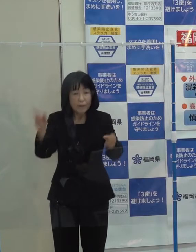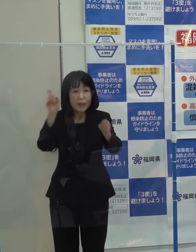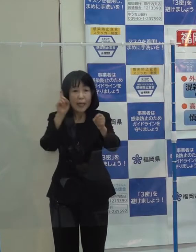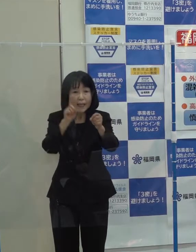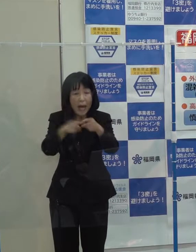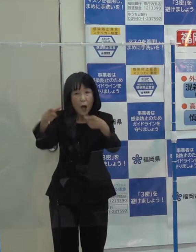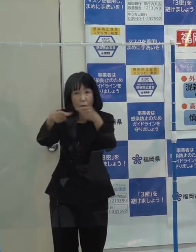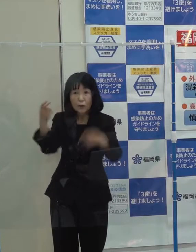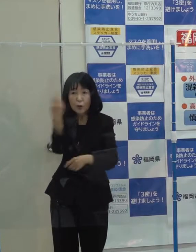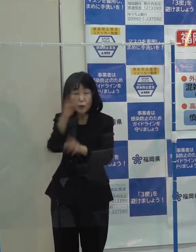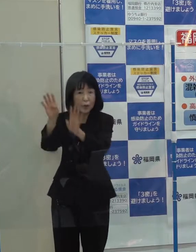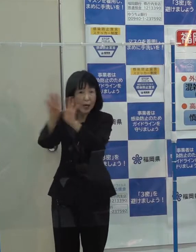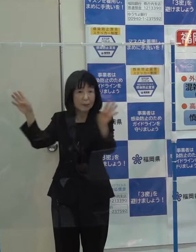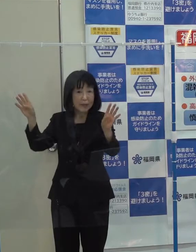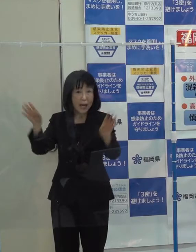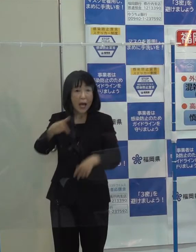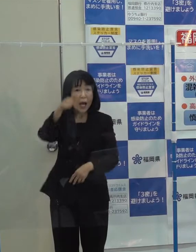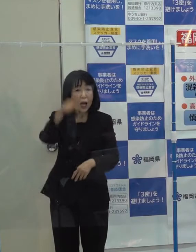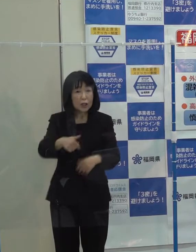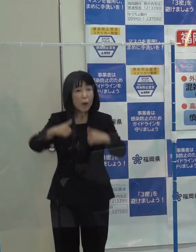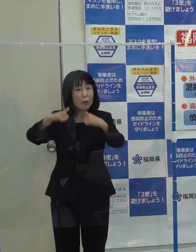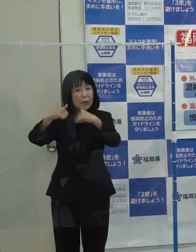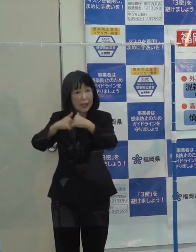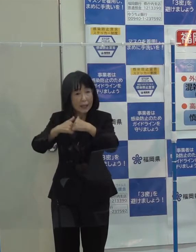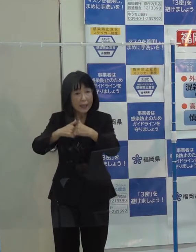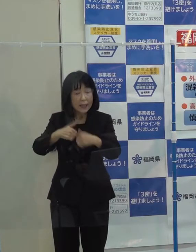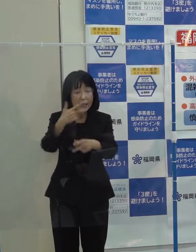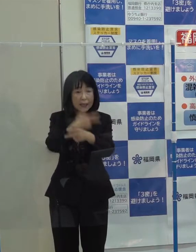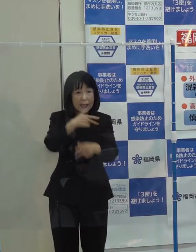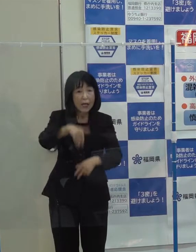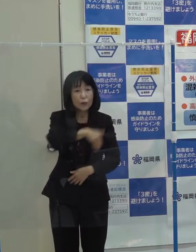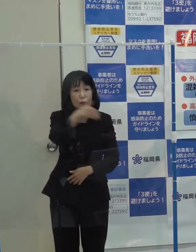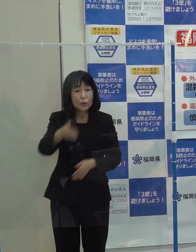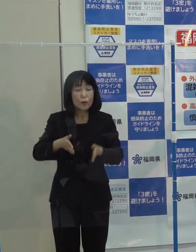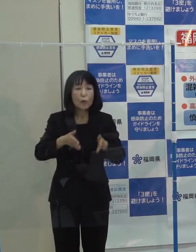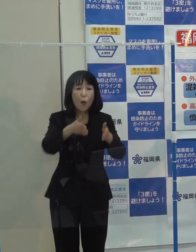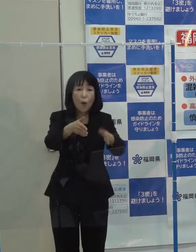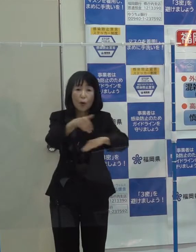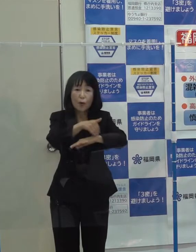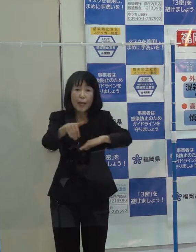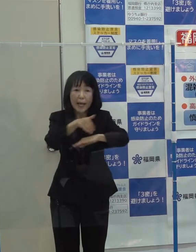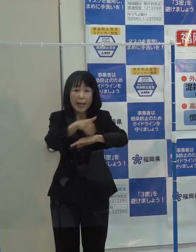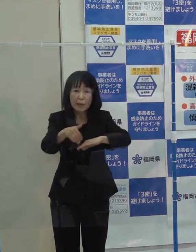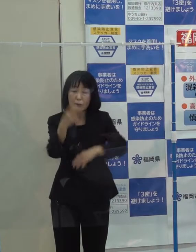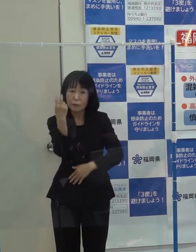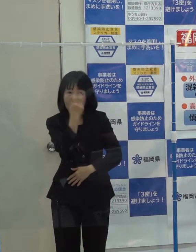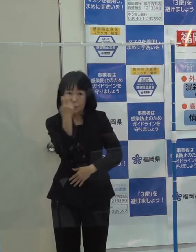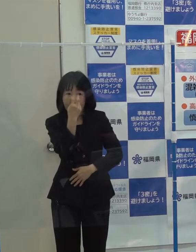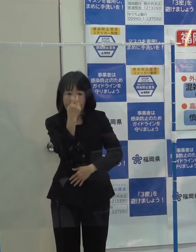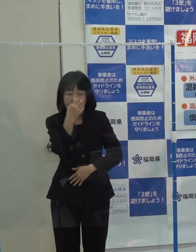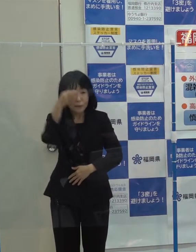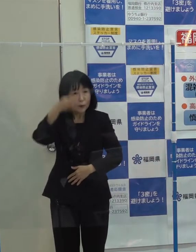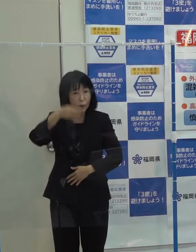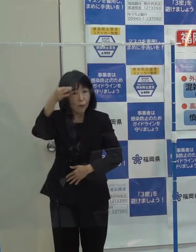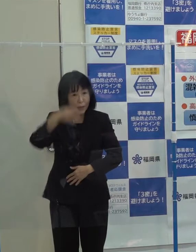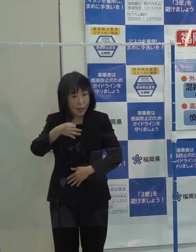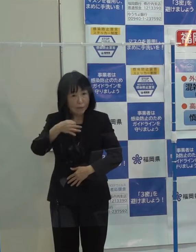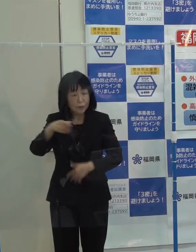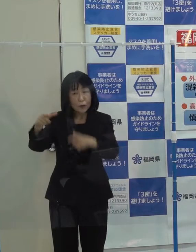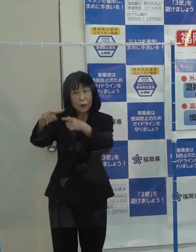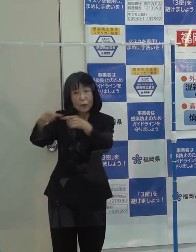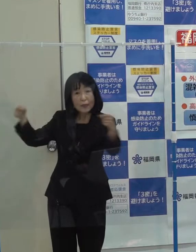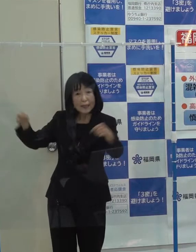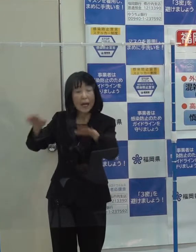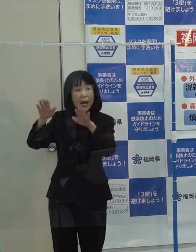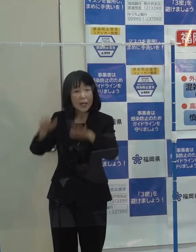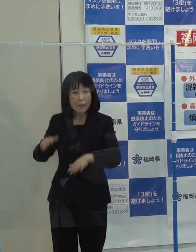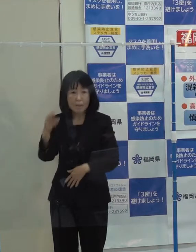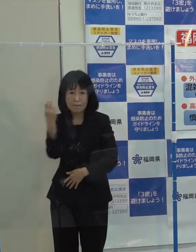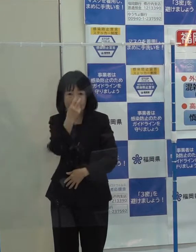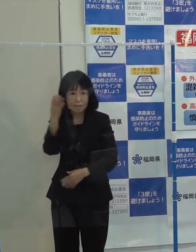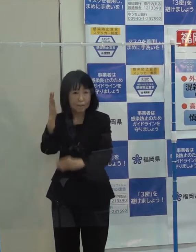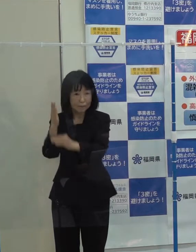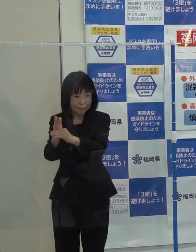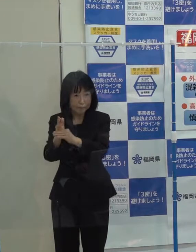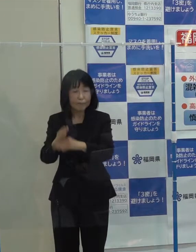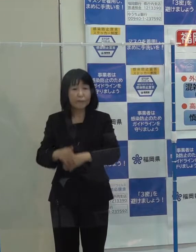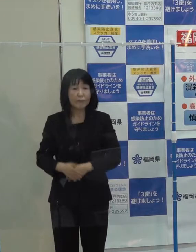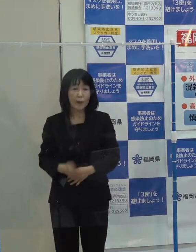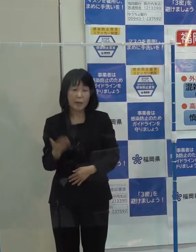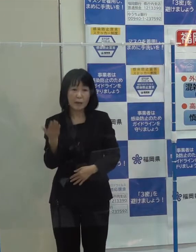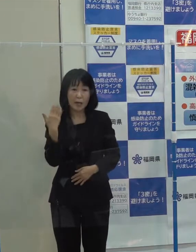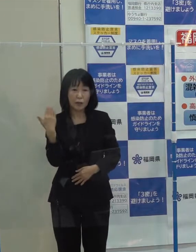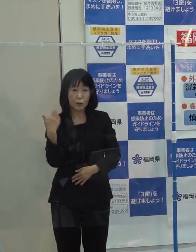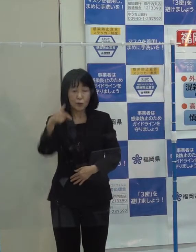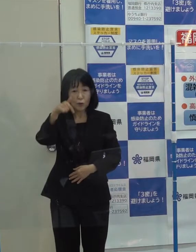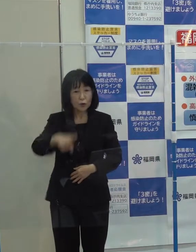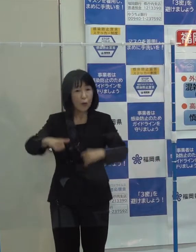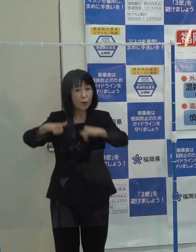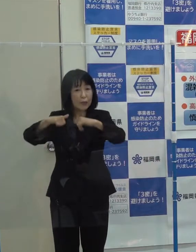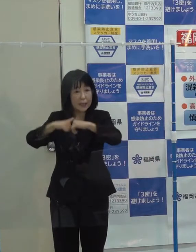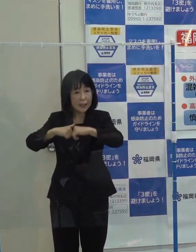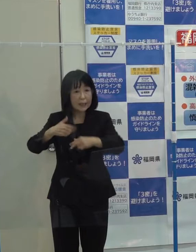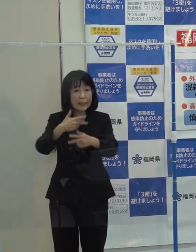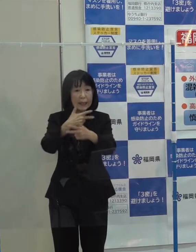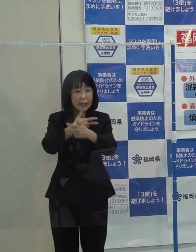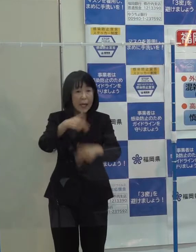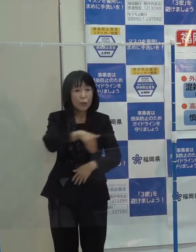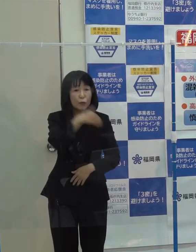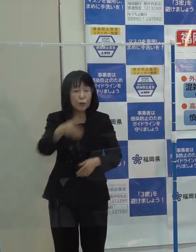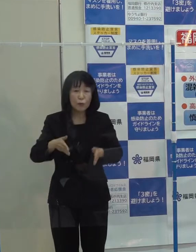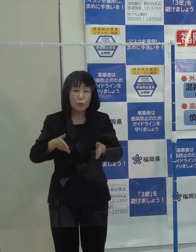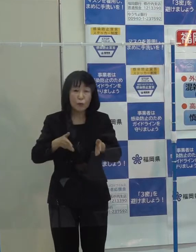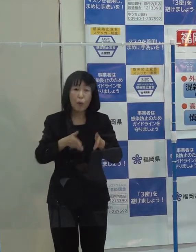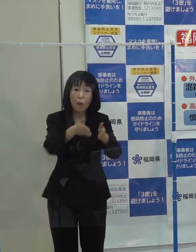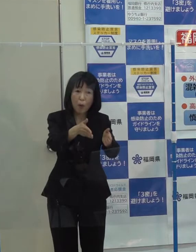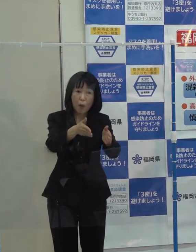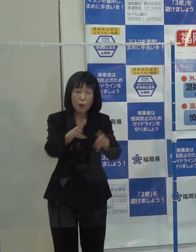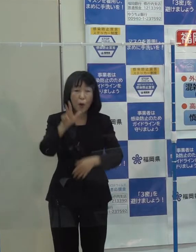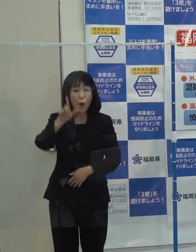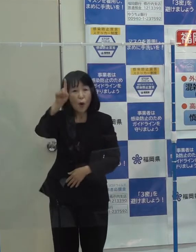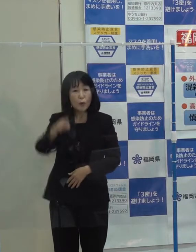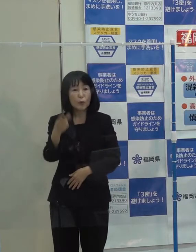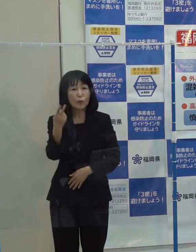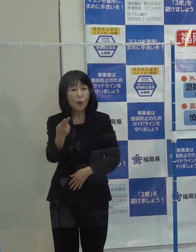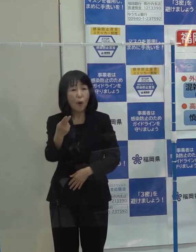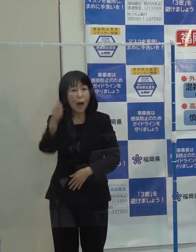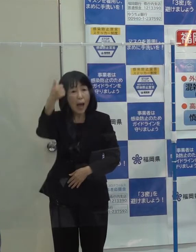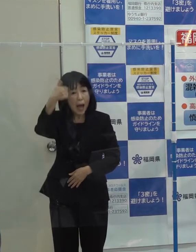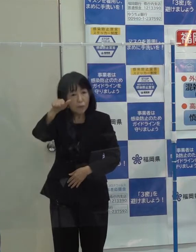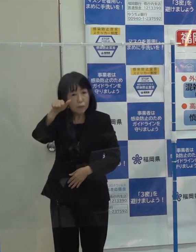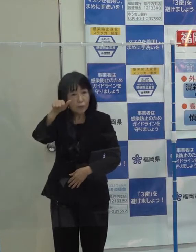下関北九州道路の計画段階評価に着手いずれも国による調査検討が進められていますが 先日 下関北九州道路については そのルート案が国の有識者会議で了承されました